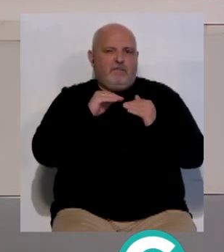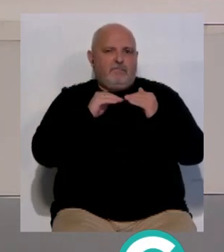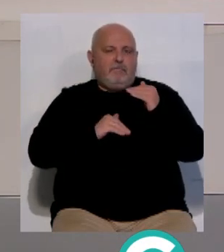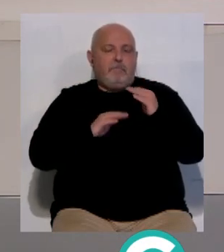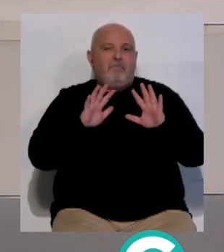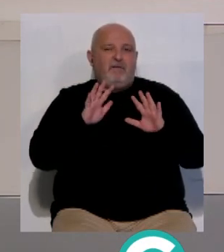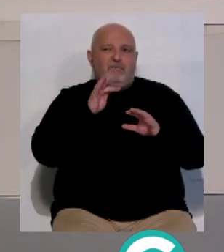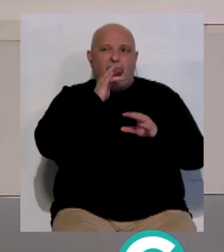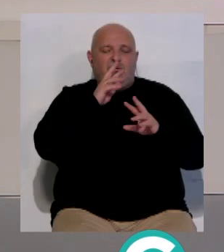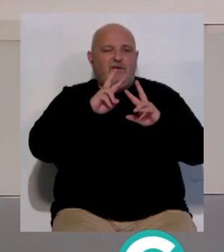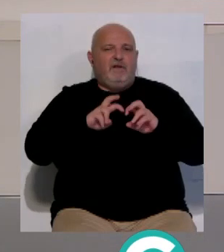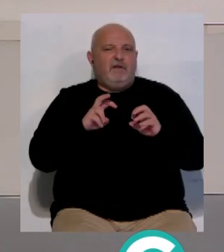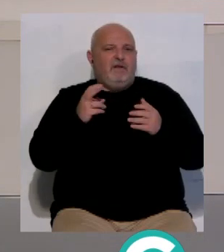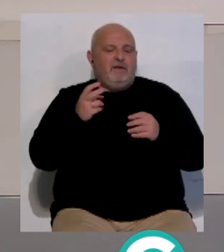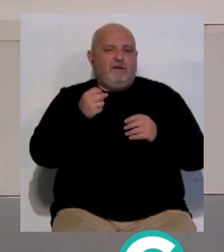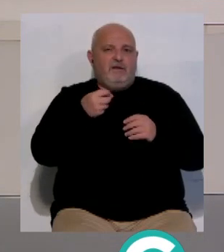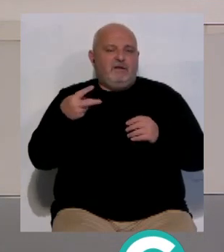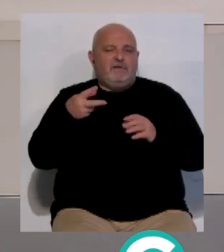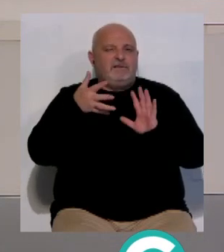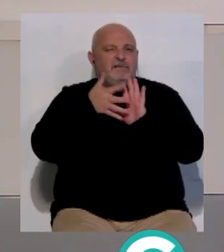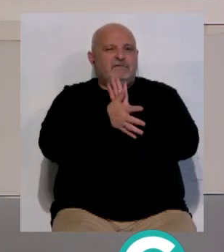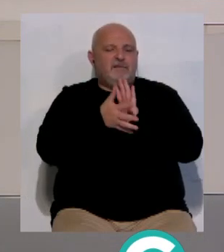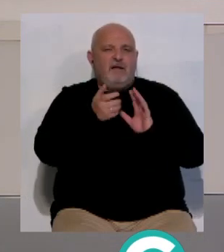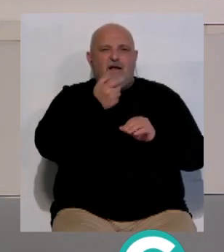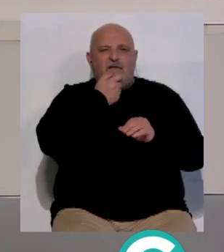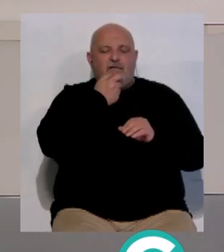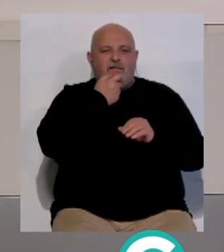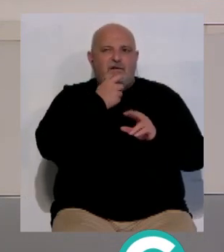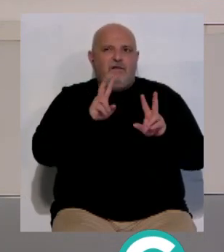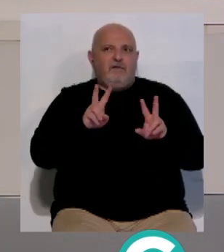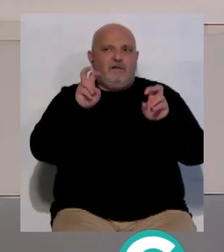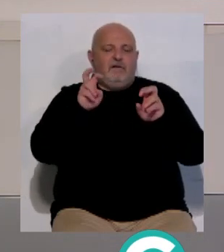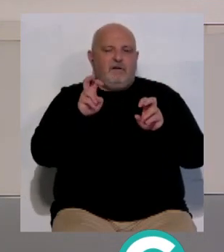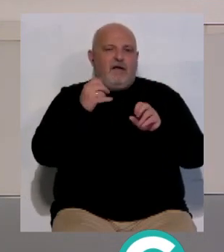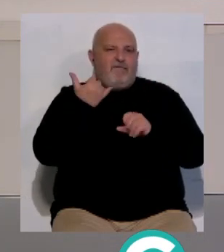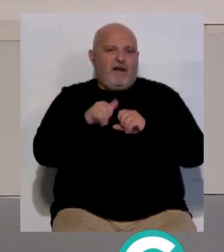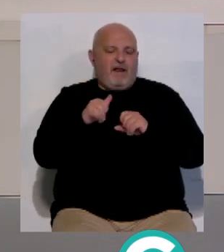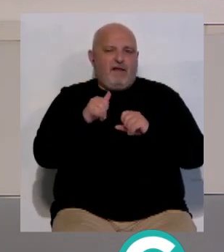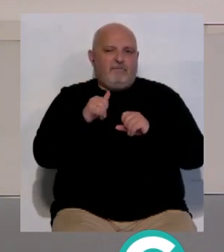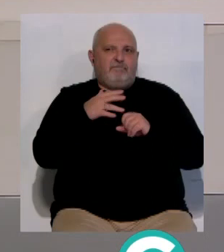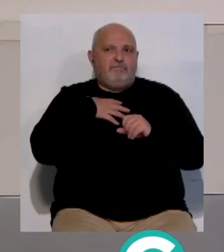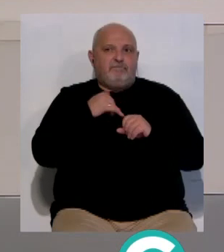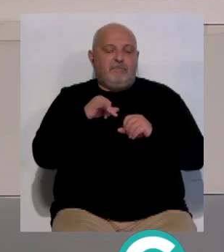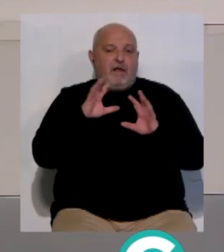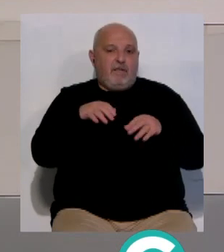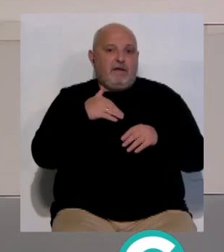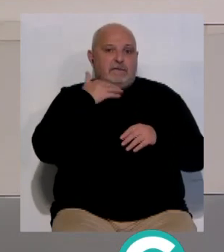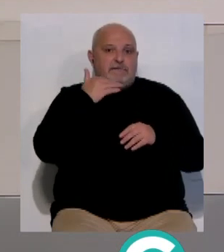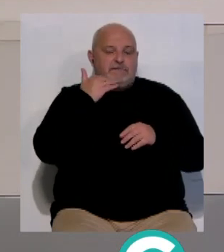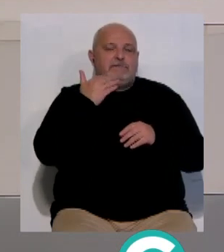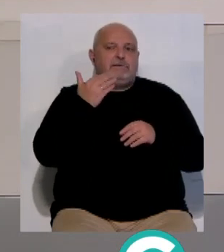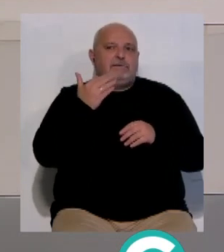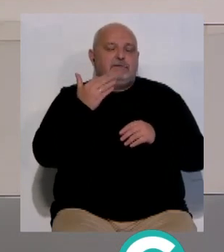tenemos que analizar lo que significó un arbitraje que condenó las posibilidades de que el cad club